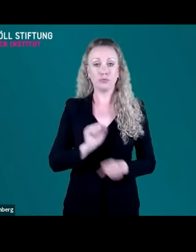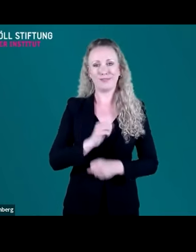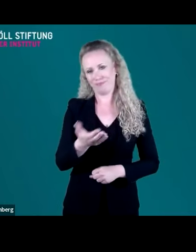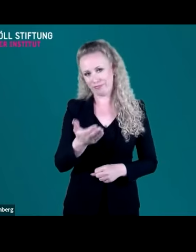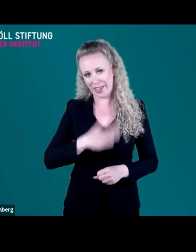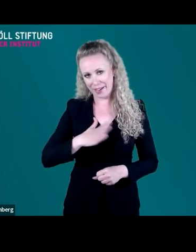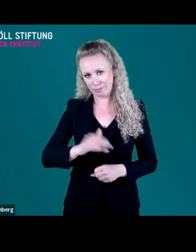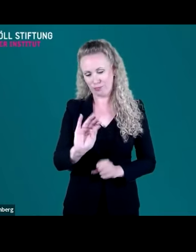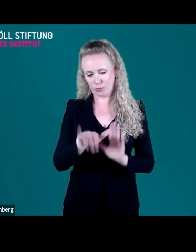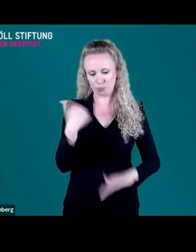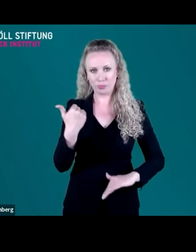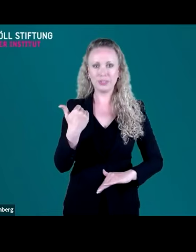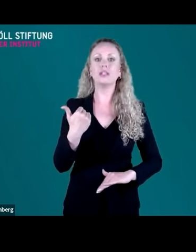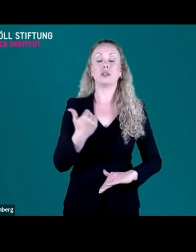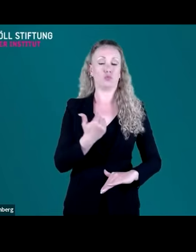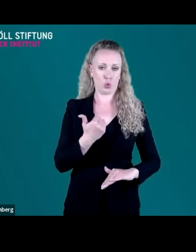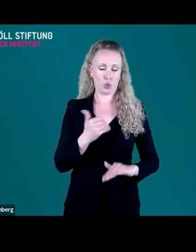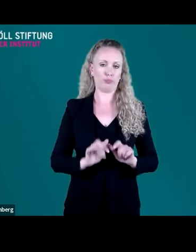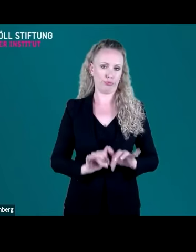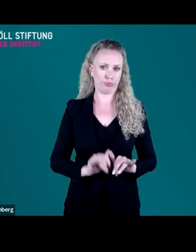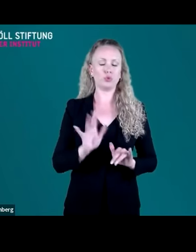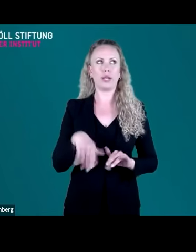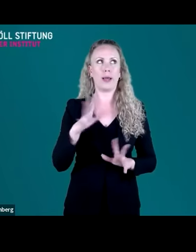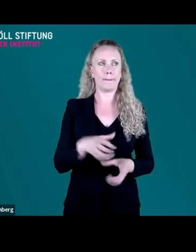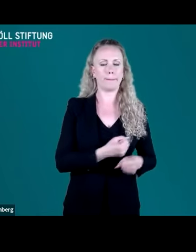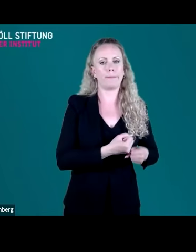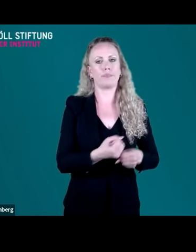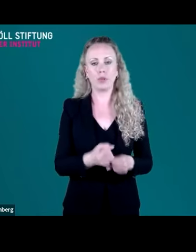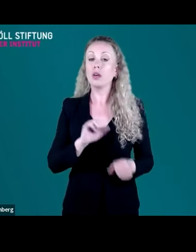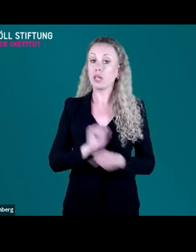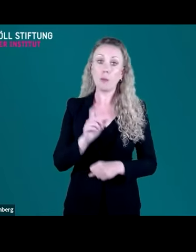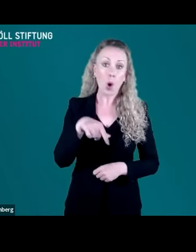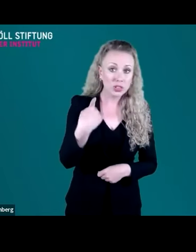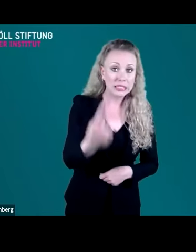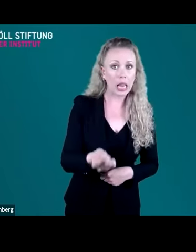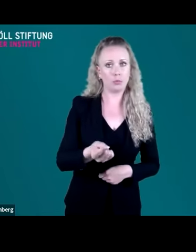Sie können aber auch, und das fänden wir viel besser, einen Wortbeitrag einbringen.